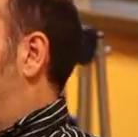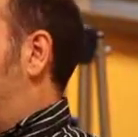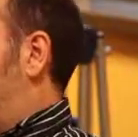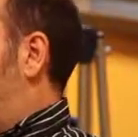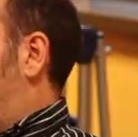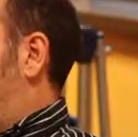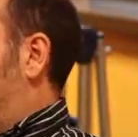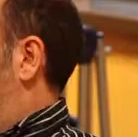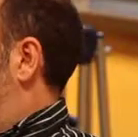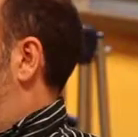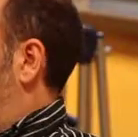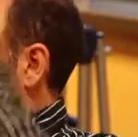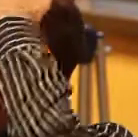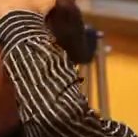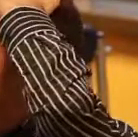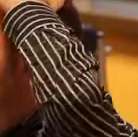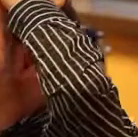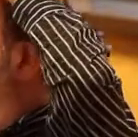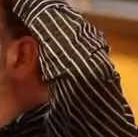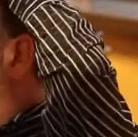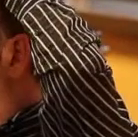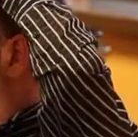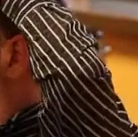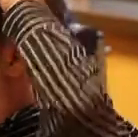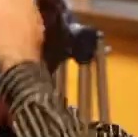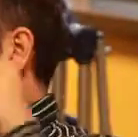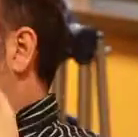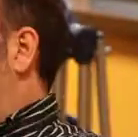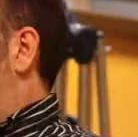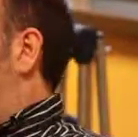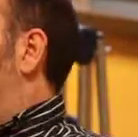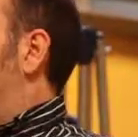creo que.... son 7.000 millones y que son los políticos